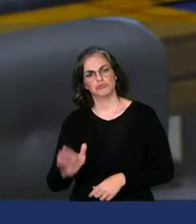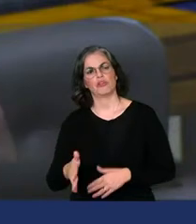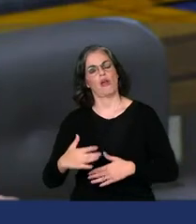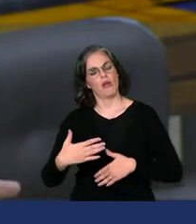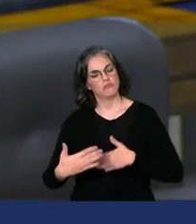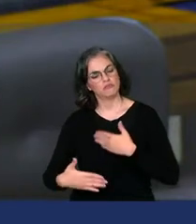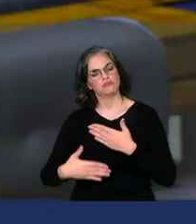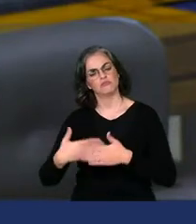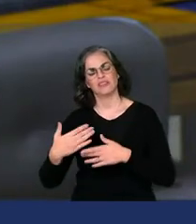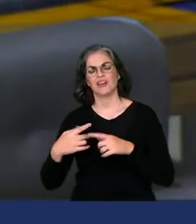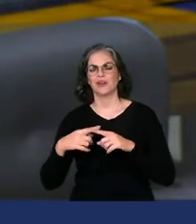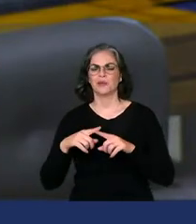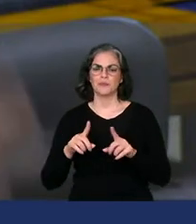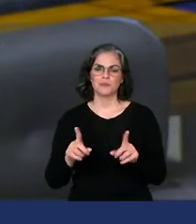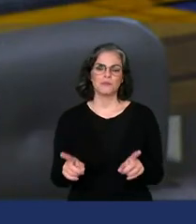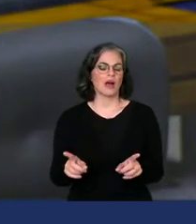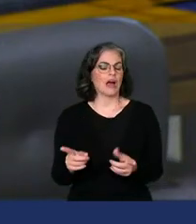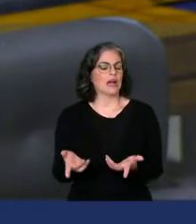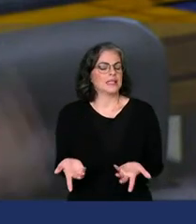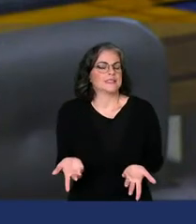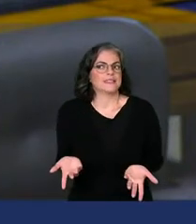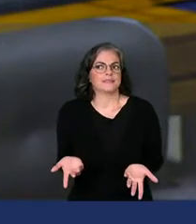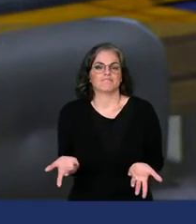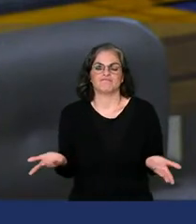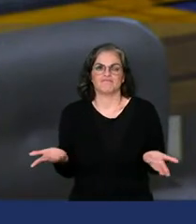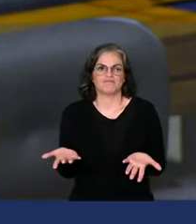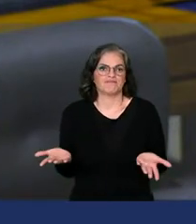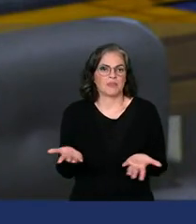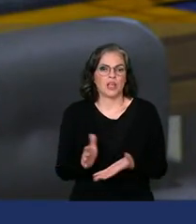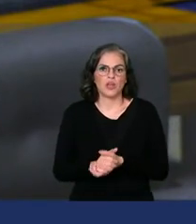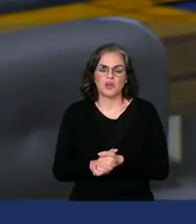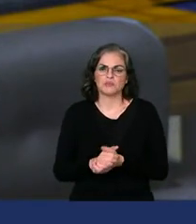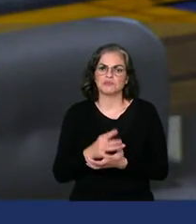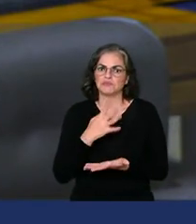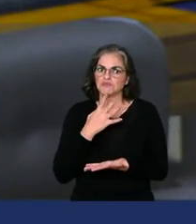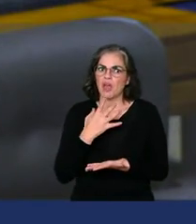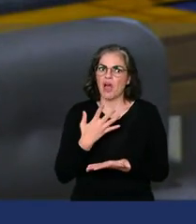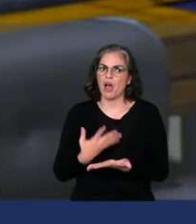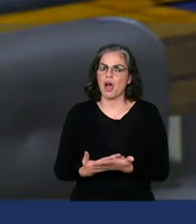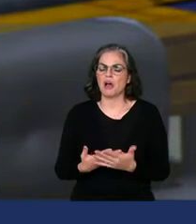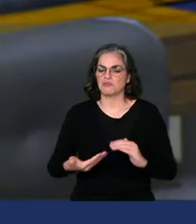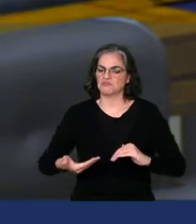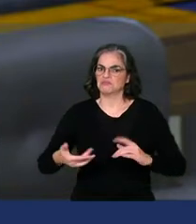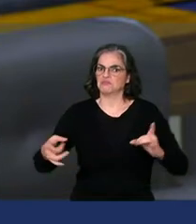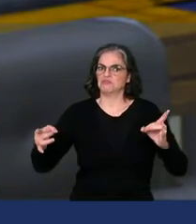FEITO ISSO E TER FEITO ISSO COM ESSA PRONTIDÃO, COM ESSE COMPROMISSO QUE O PARLAMENTO BRASILEIRO TEM DEMONSTRADO AO